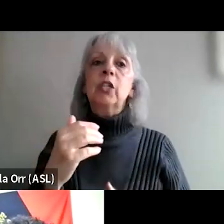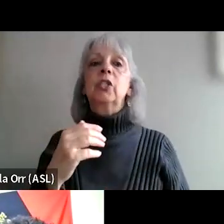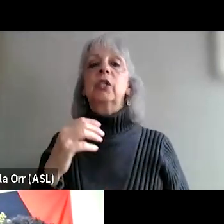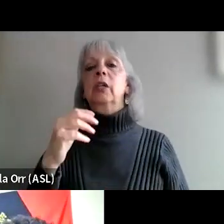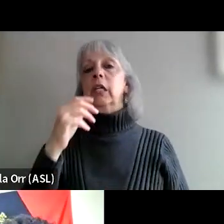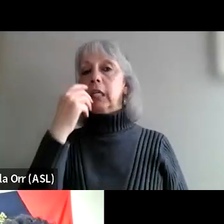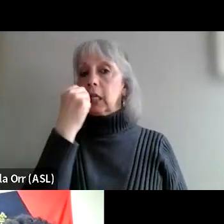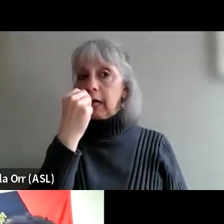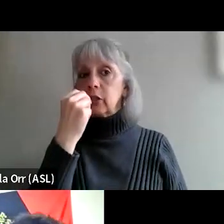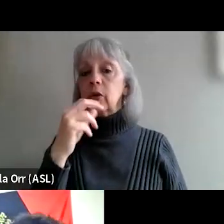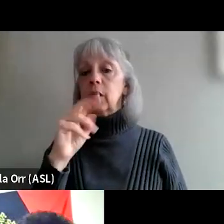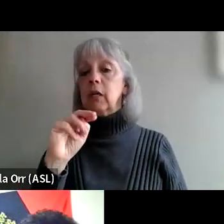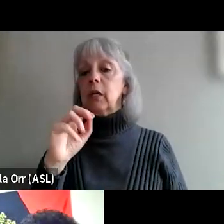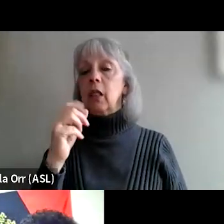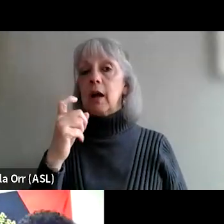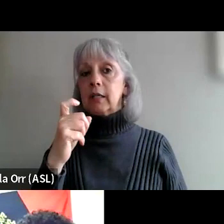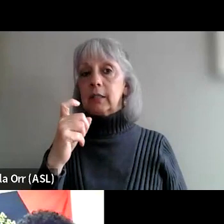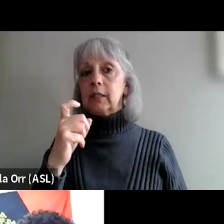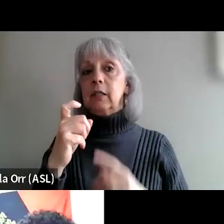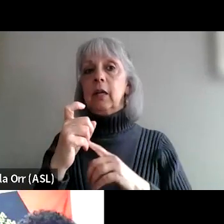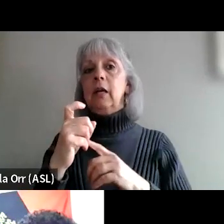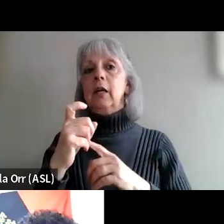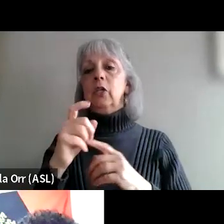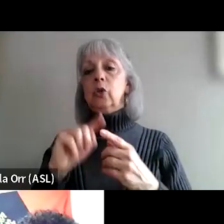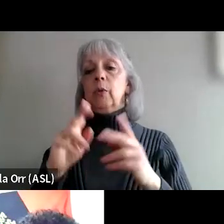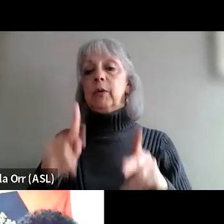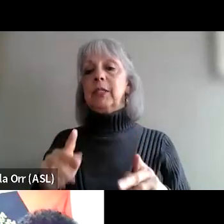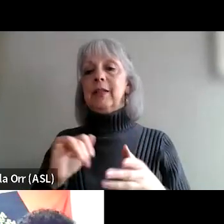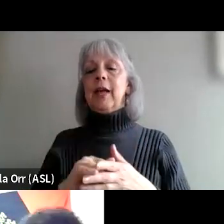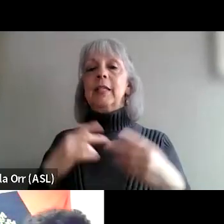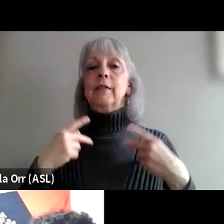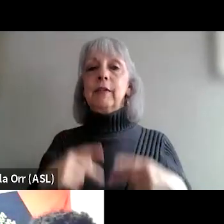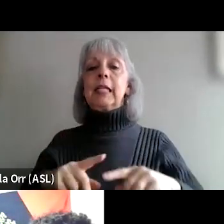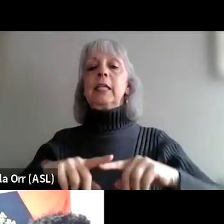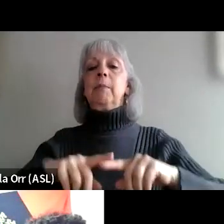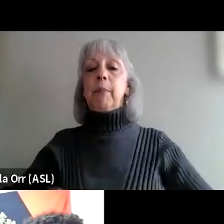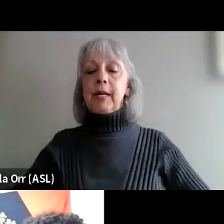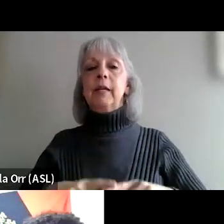a un adicto que tenga un trastorno por uso de opioides.